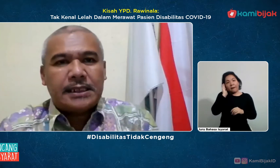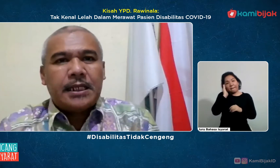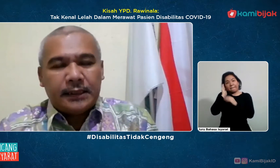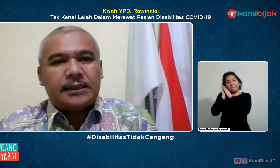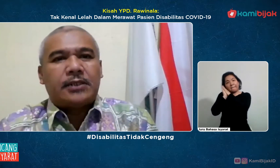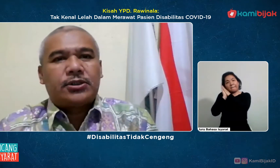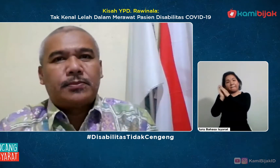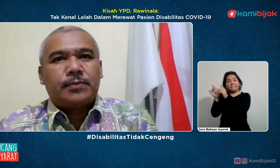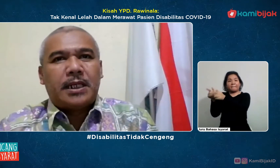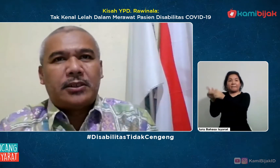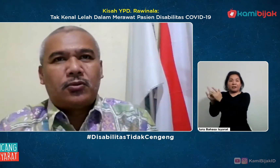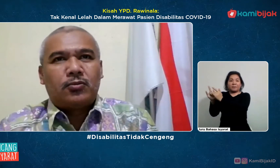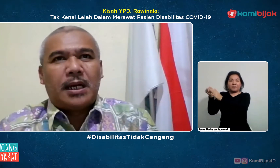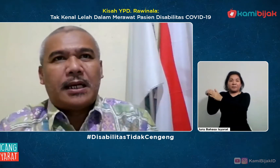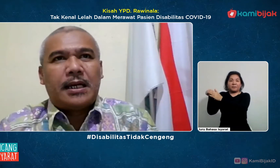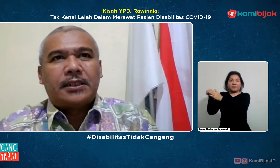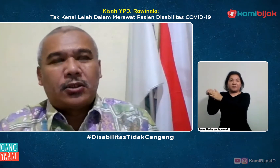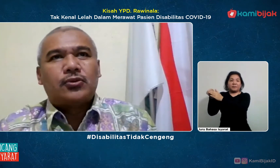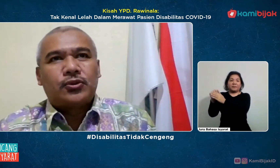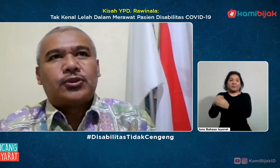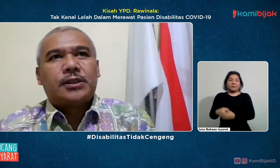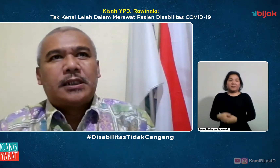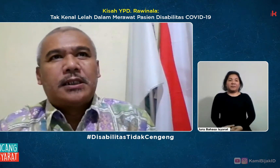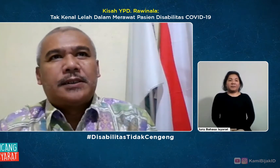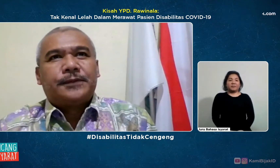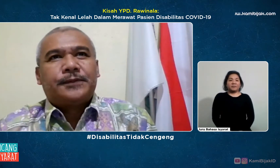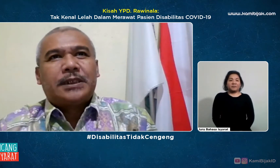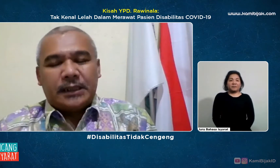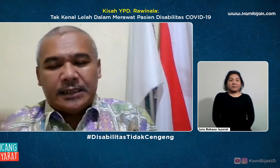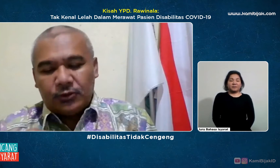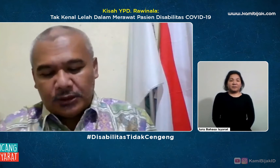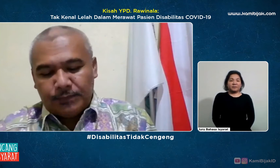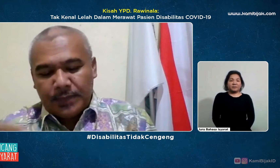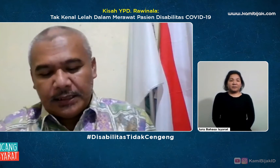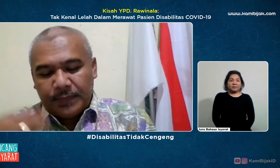sebagai petugas dia tidak harus kembali rumah ada ruang khususnya jadi tidak harus kembali